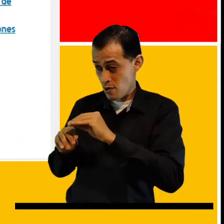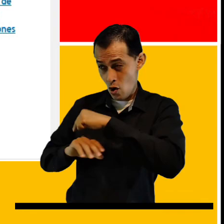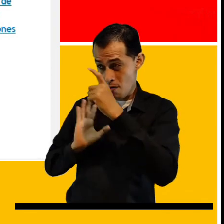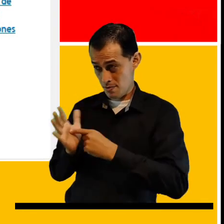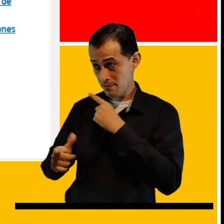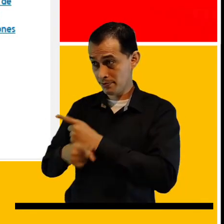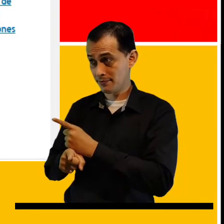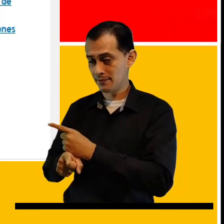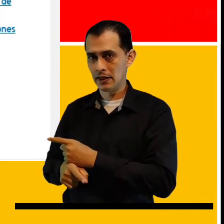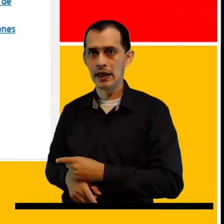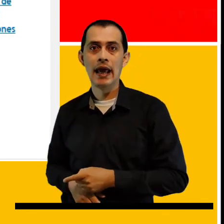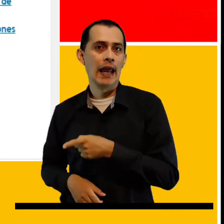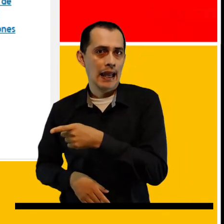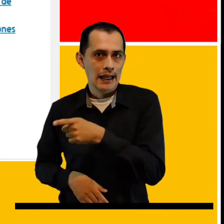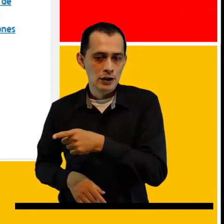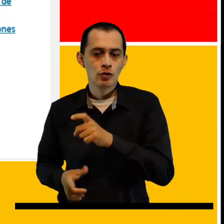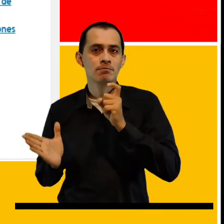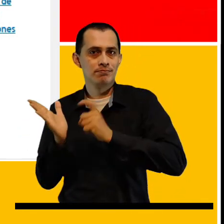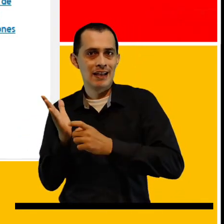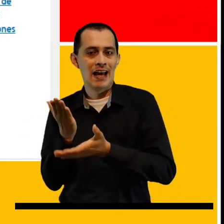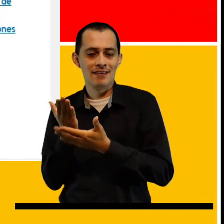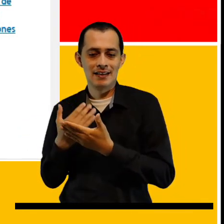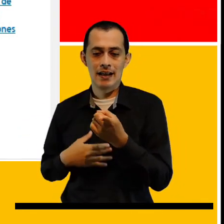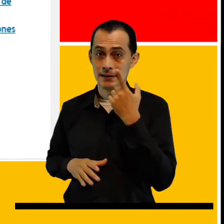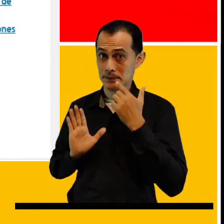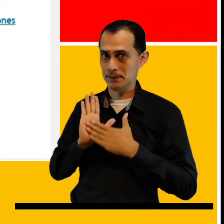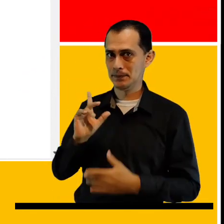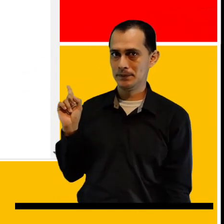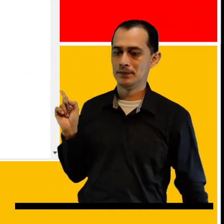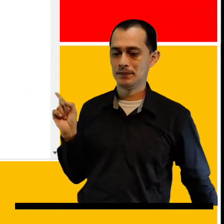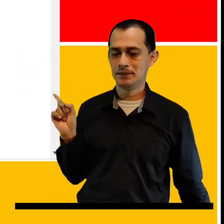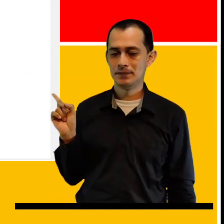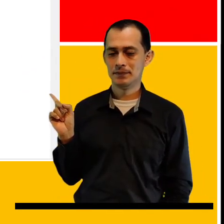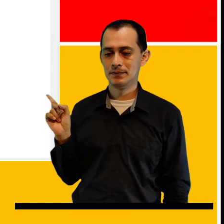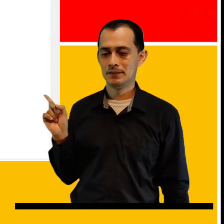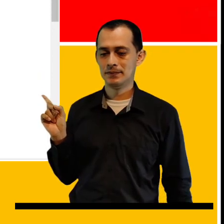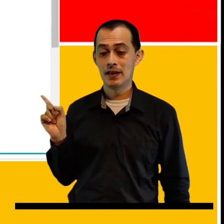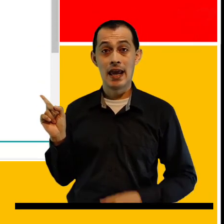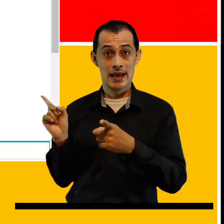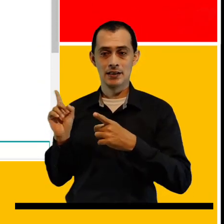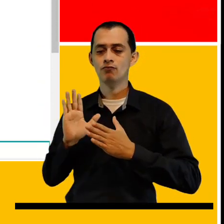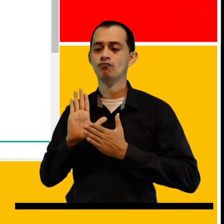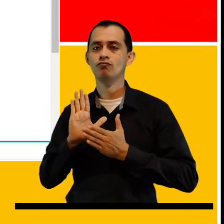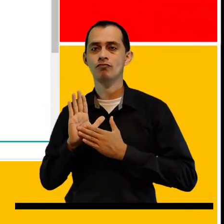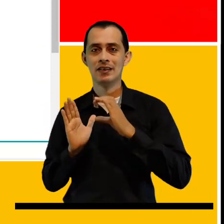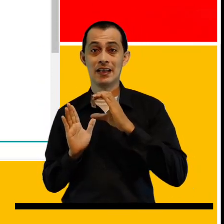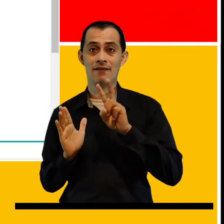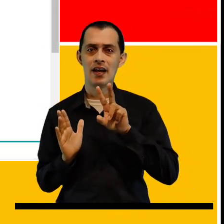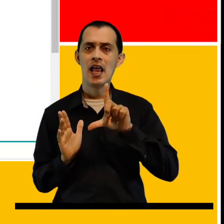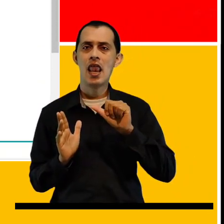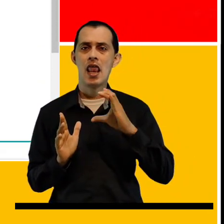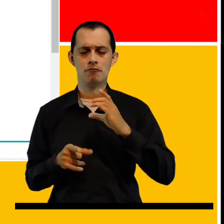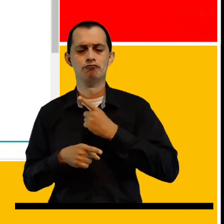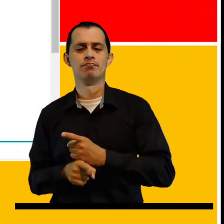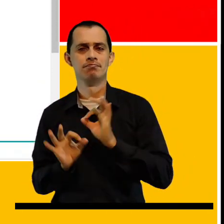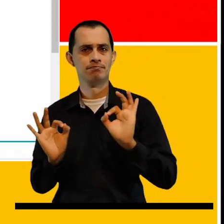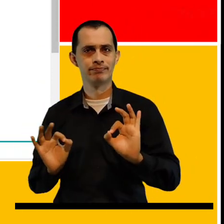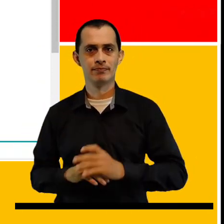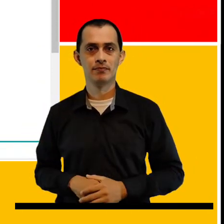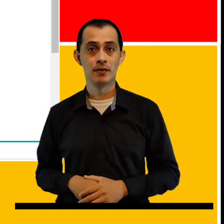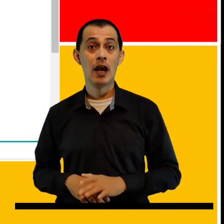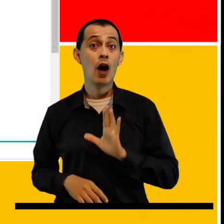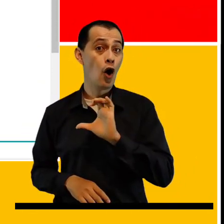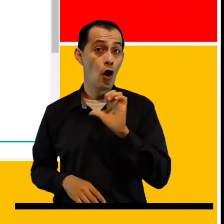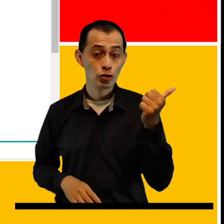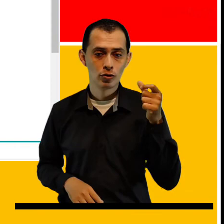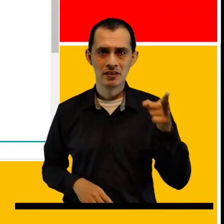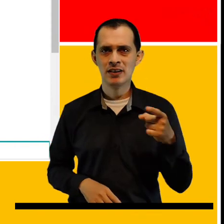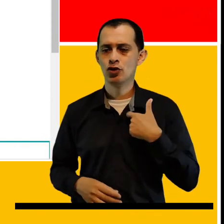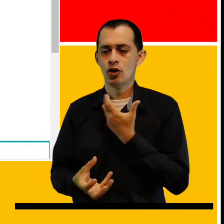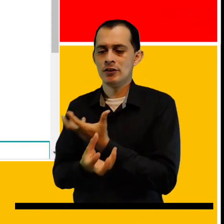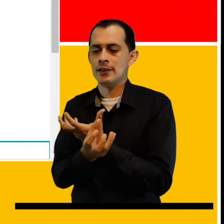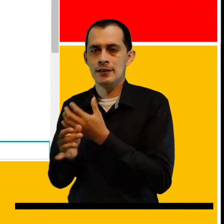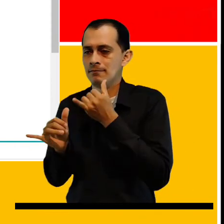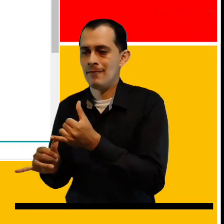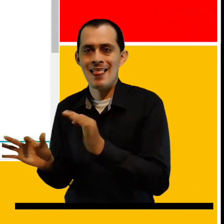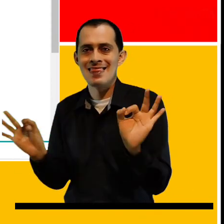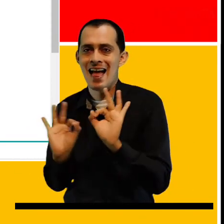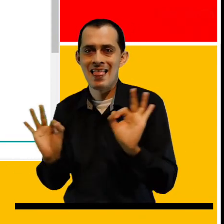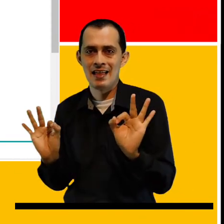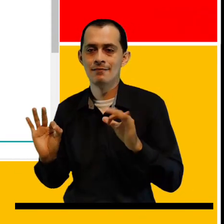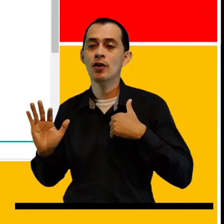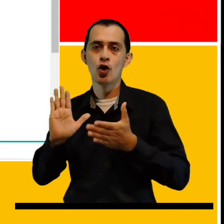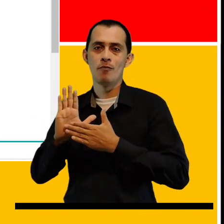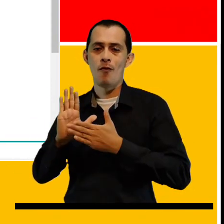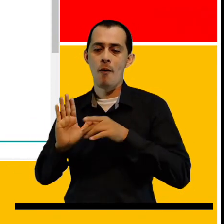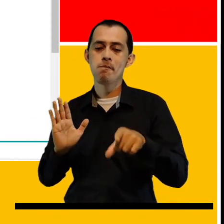es el comprobante. El comprobante de cuál es la categoría en la cual uno está